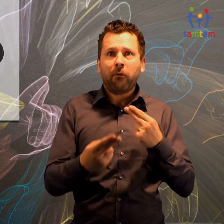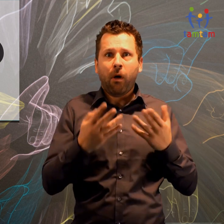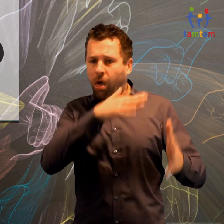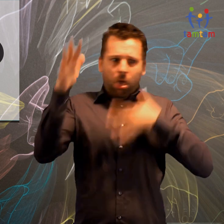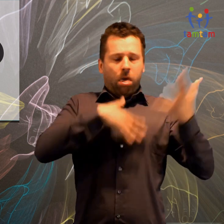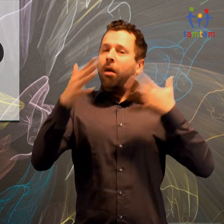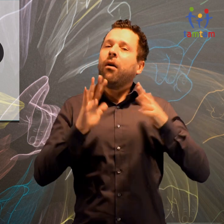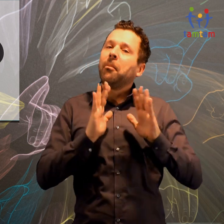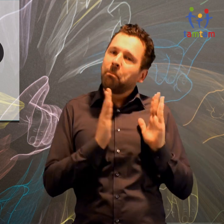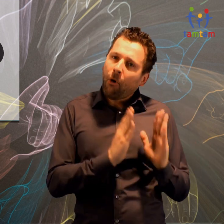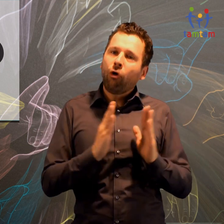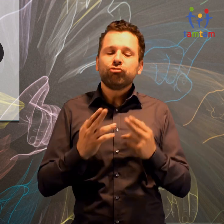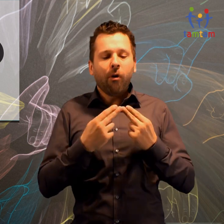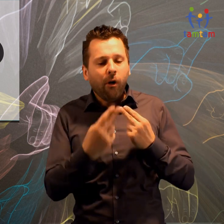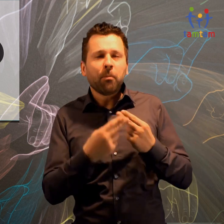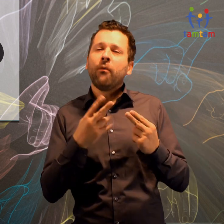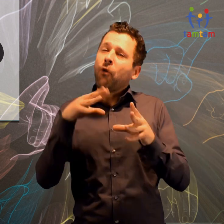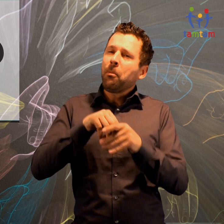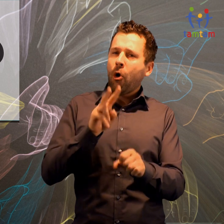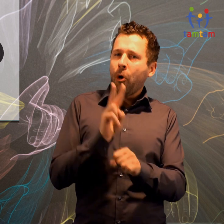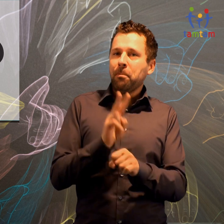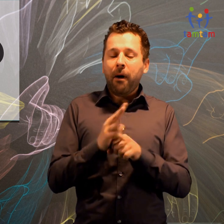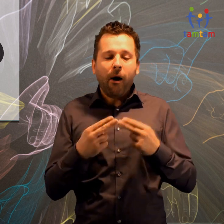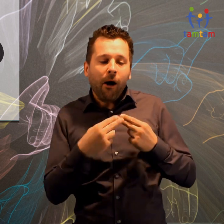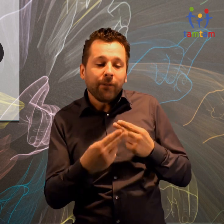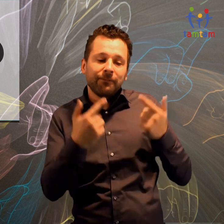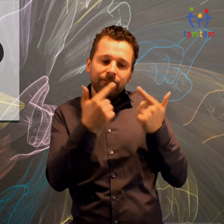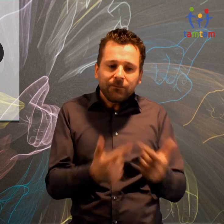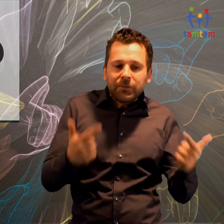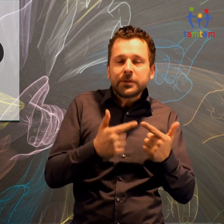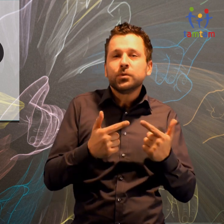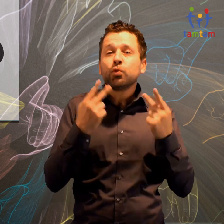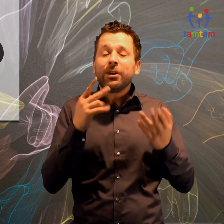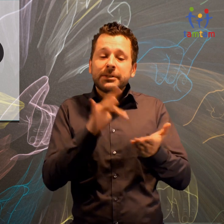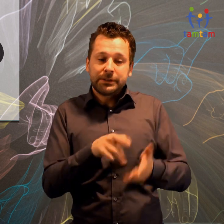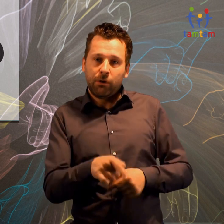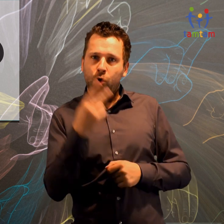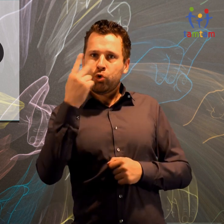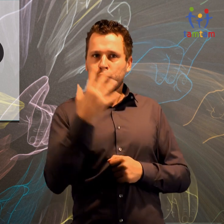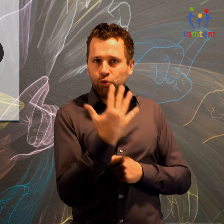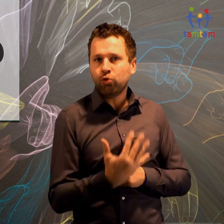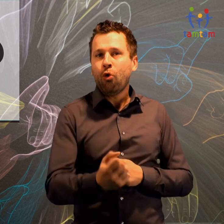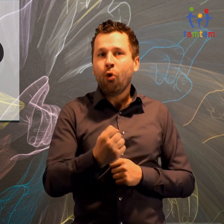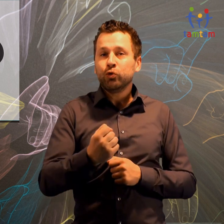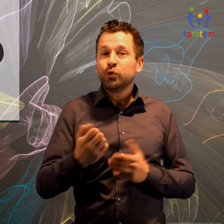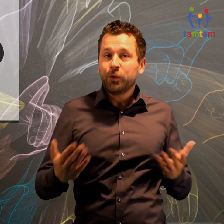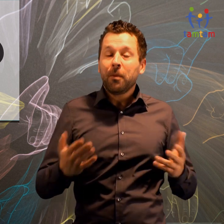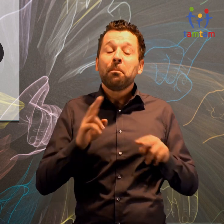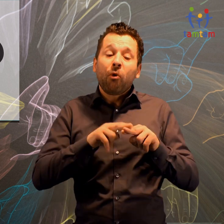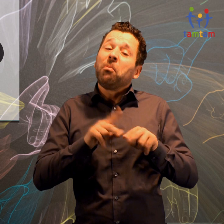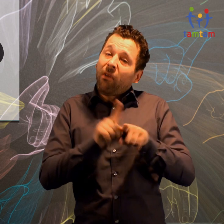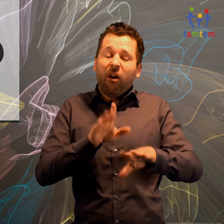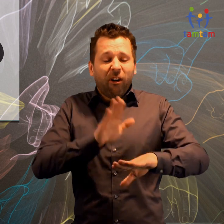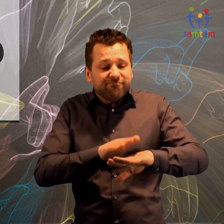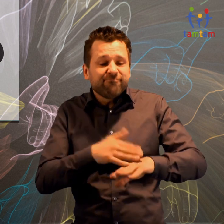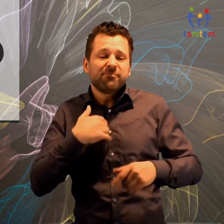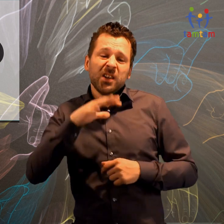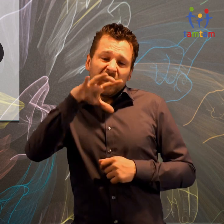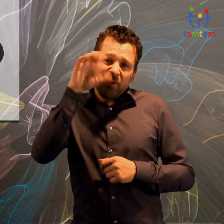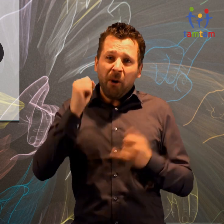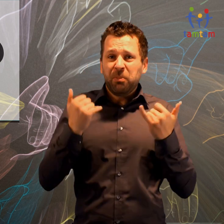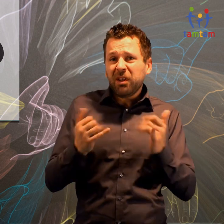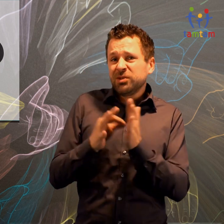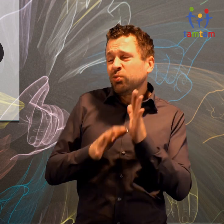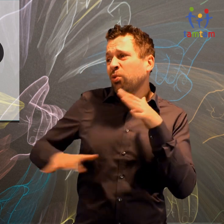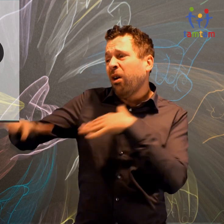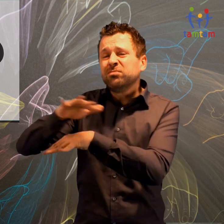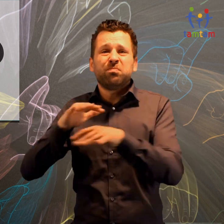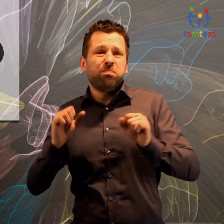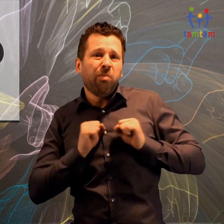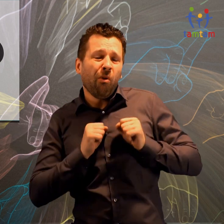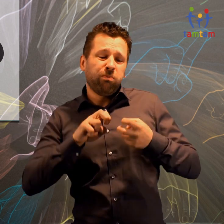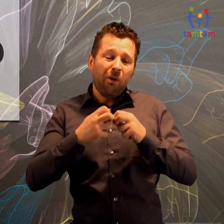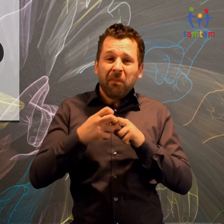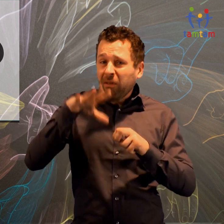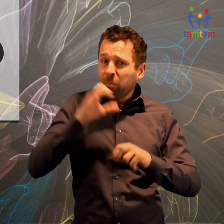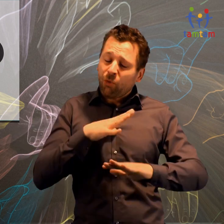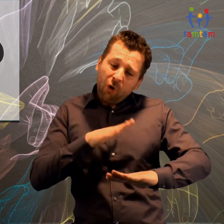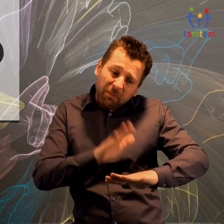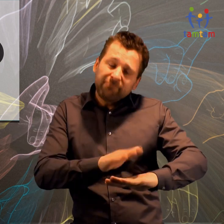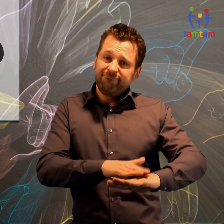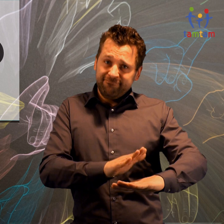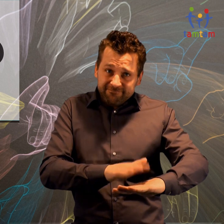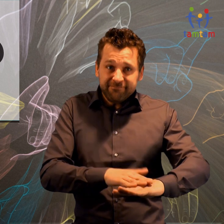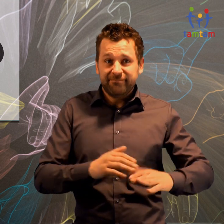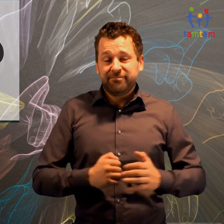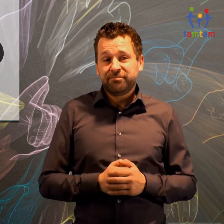Pokud je vaše dítě flustrované nebo zmatené, v klidu mu odpovídejte a vyjádřete pochopení. Snažte se ho uklidnit.